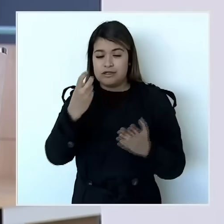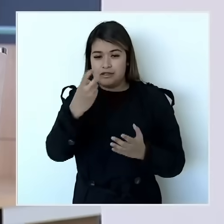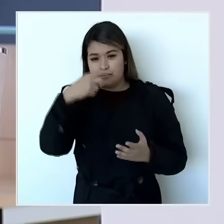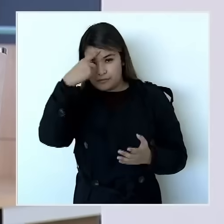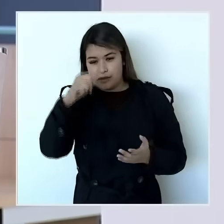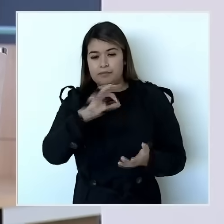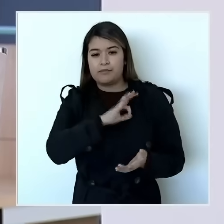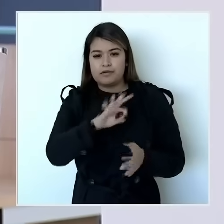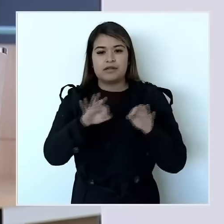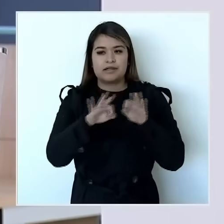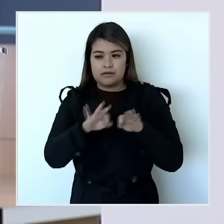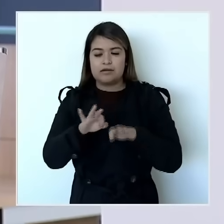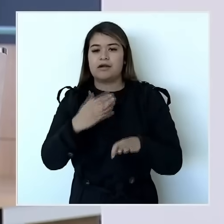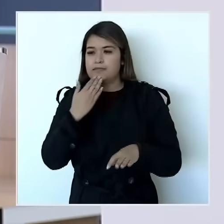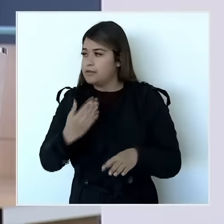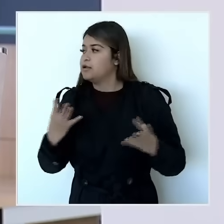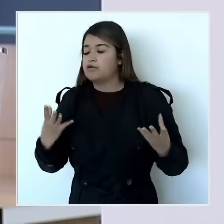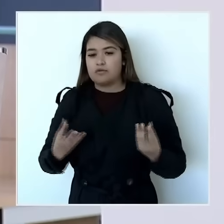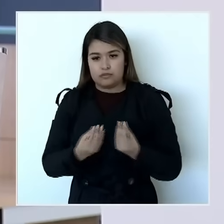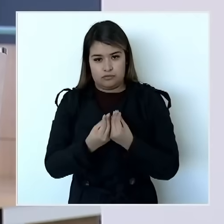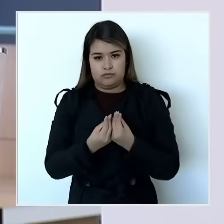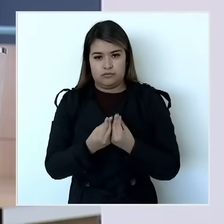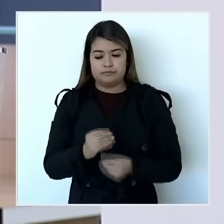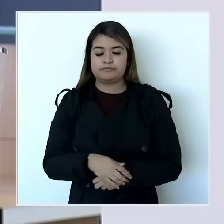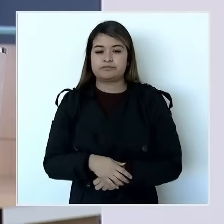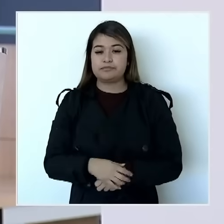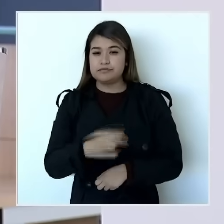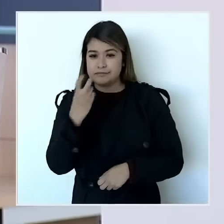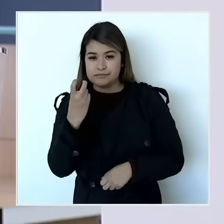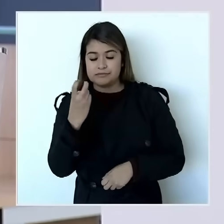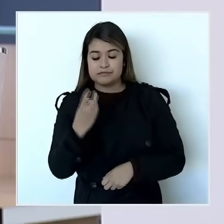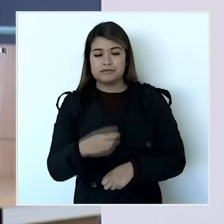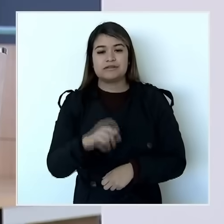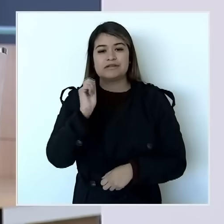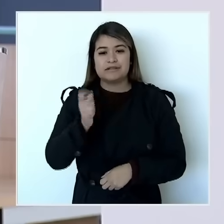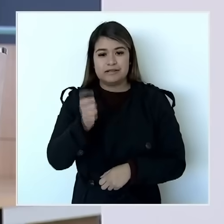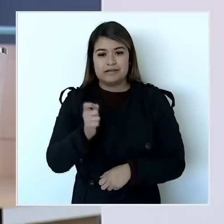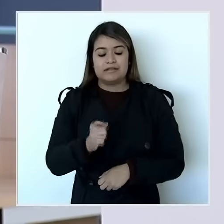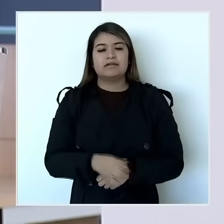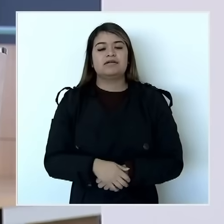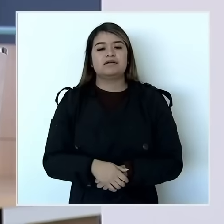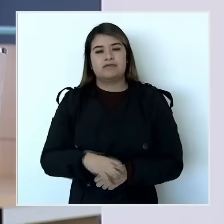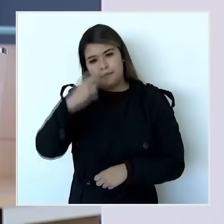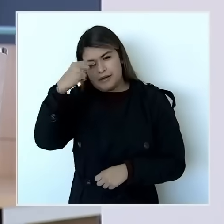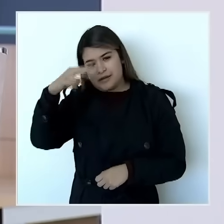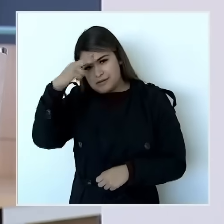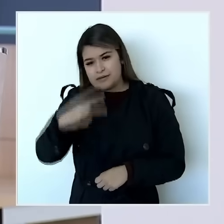largo plazo. Esta obra es resultado de la visión y el impulso del gobierno de México encabezado